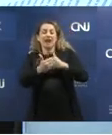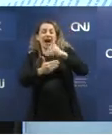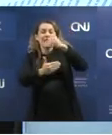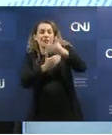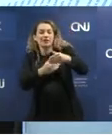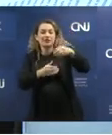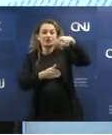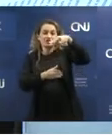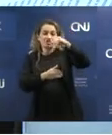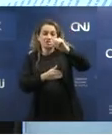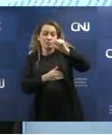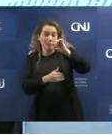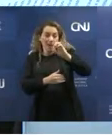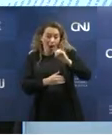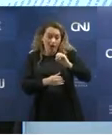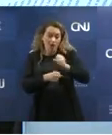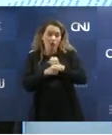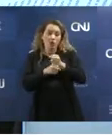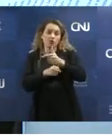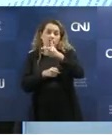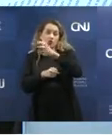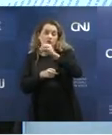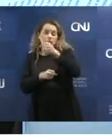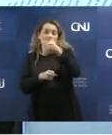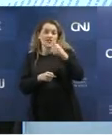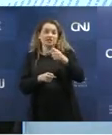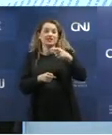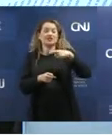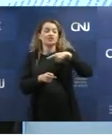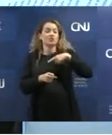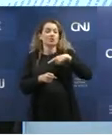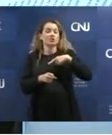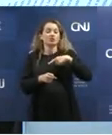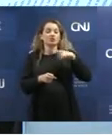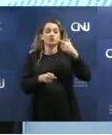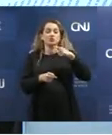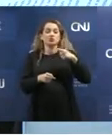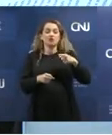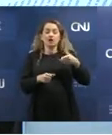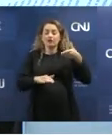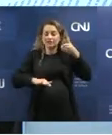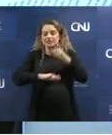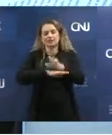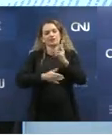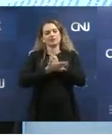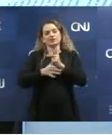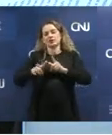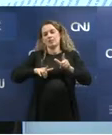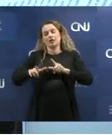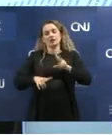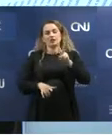quando ela estava ininterrupta justamente trabalhando na vara e dura, o que